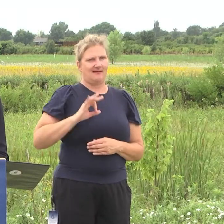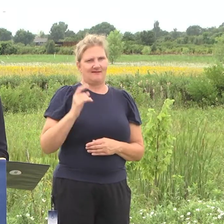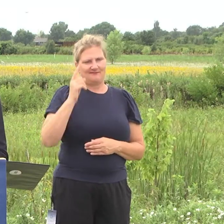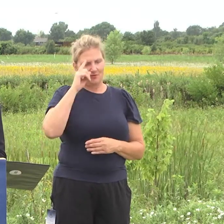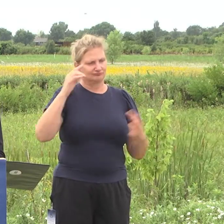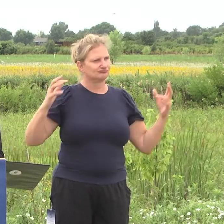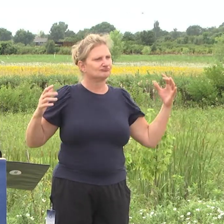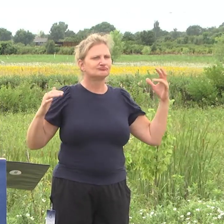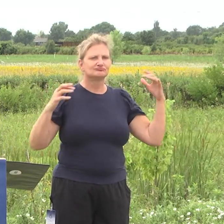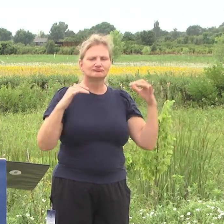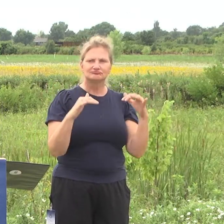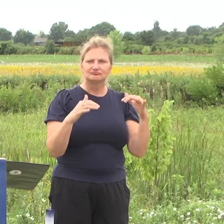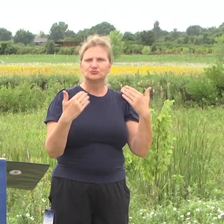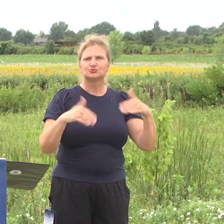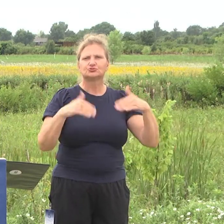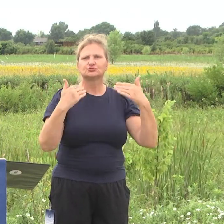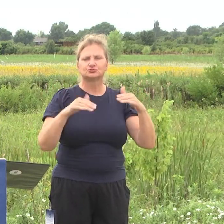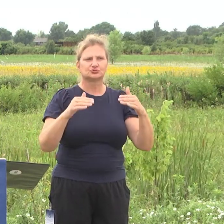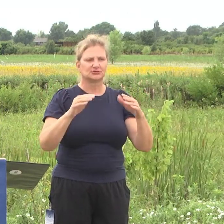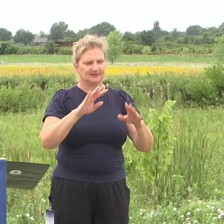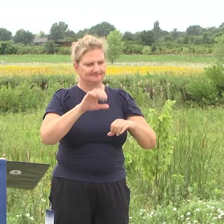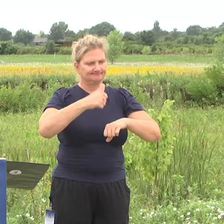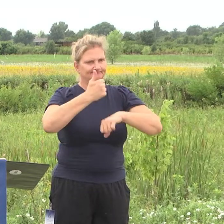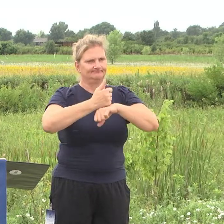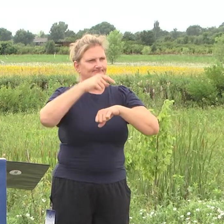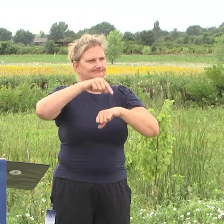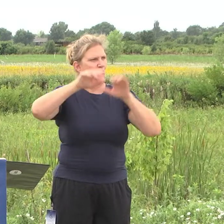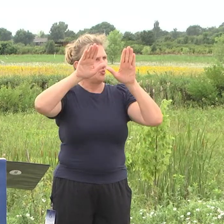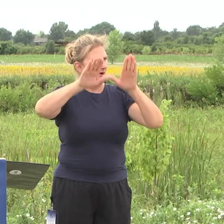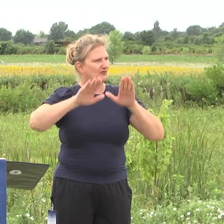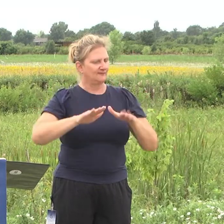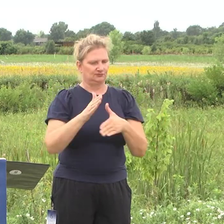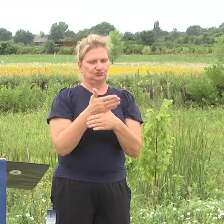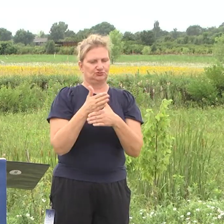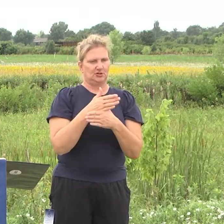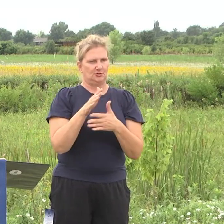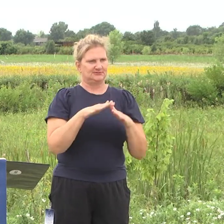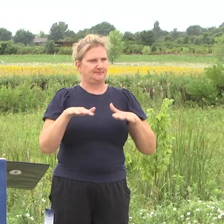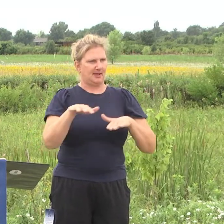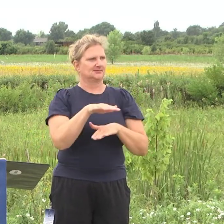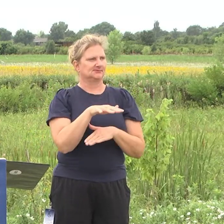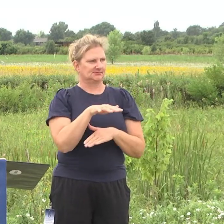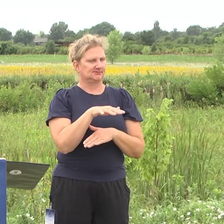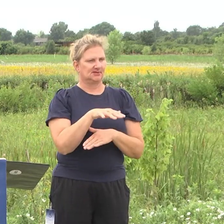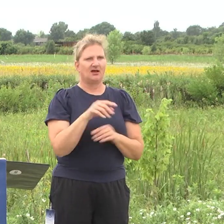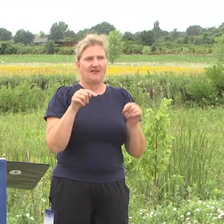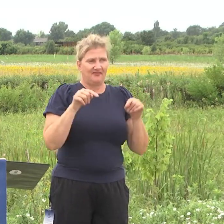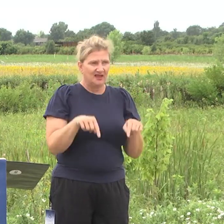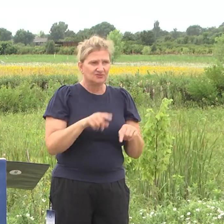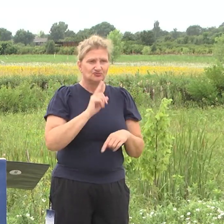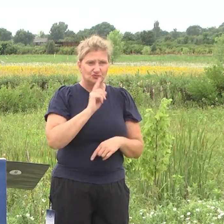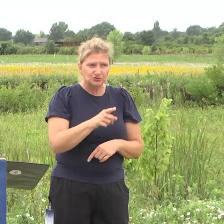como este en nuestra comunidad. Como saben, este es uno de los pocos